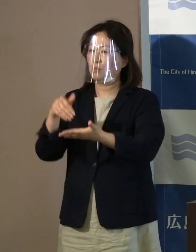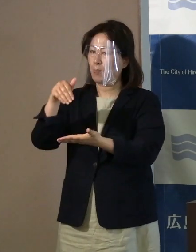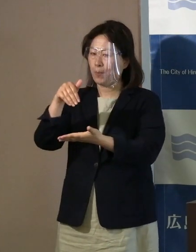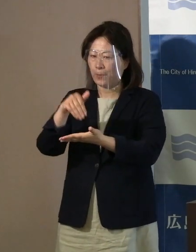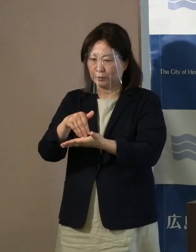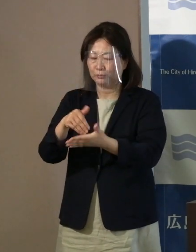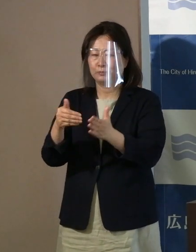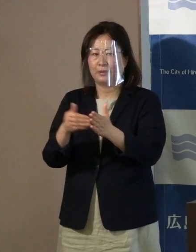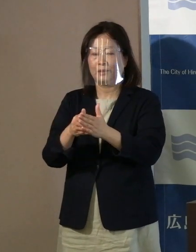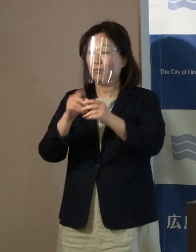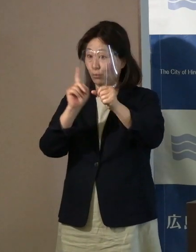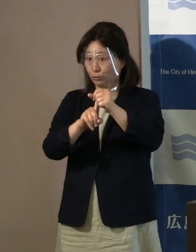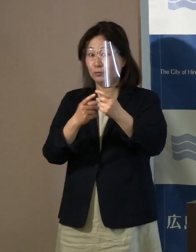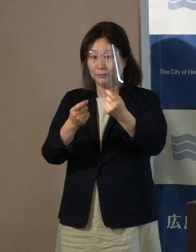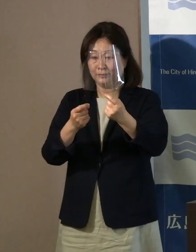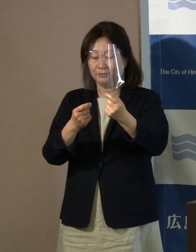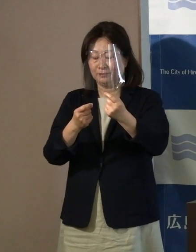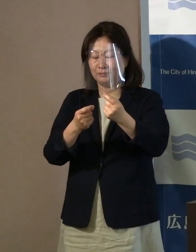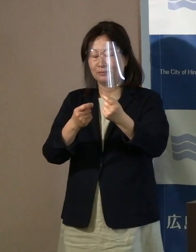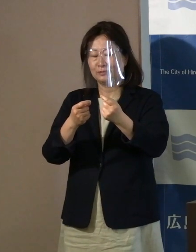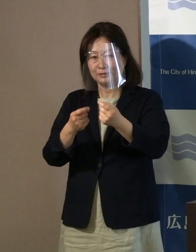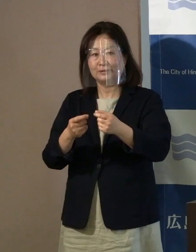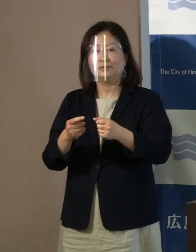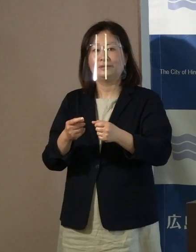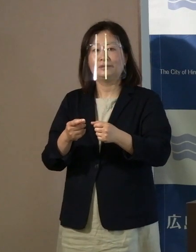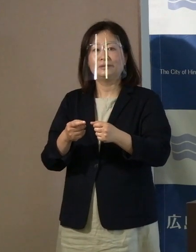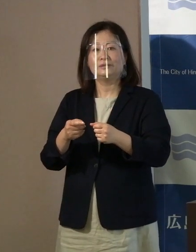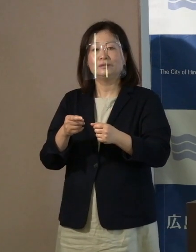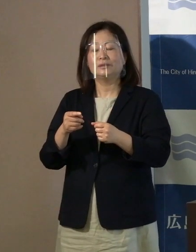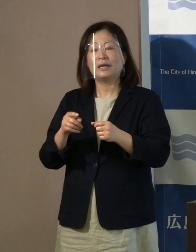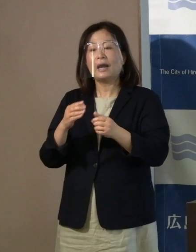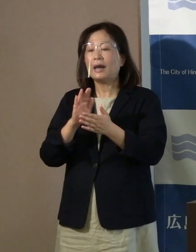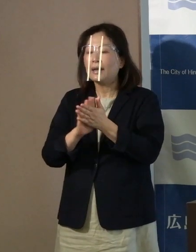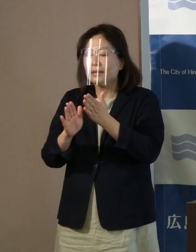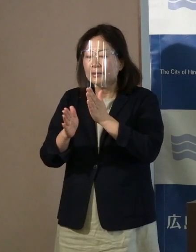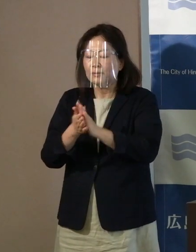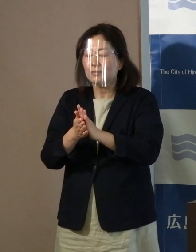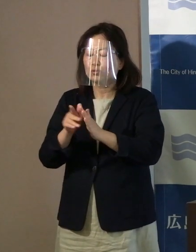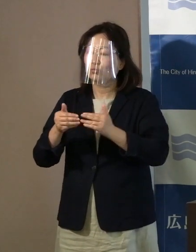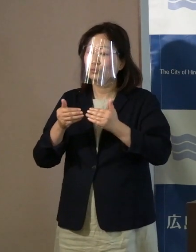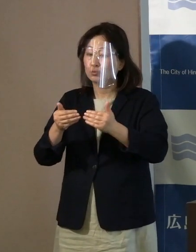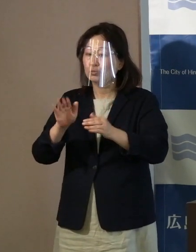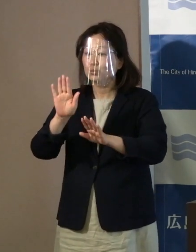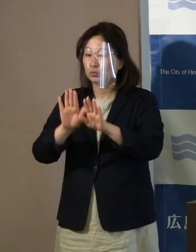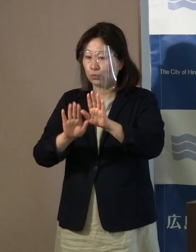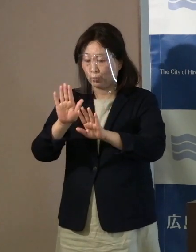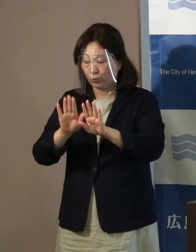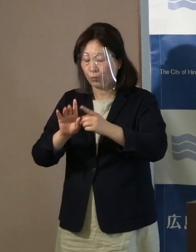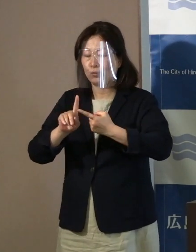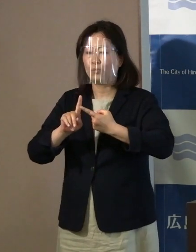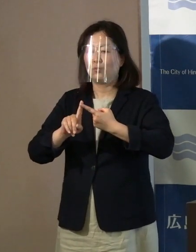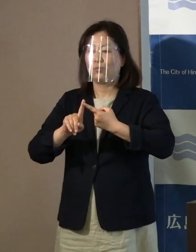事実上今日で終わりという 感じかと思うんですけれども､ 改めてその進捗と これからのワクチン接種体制の